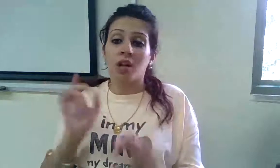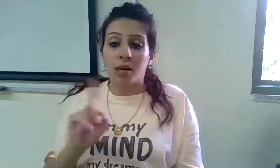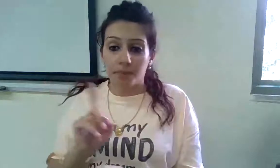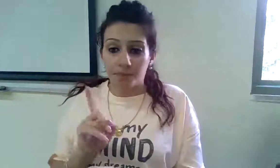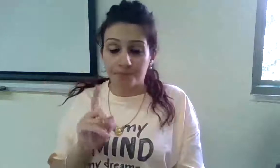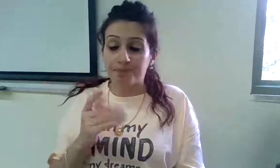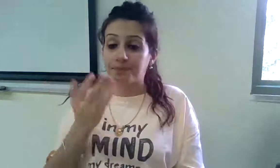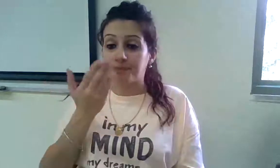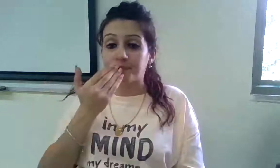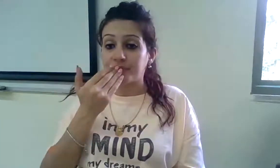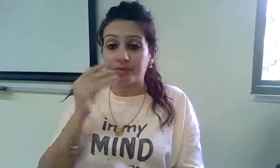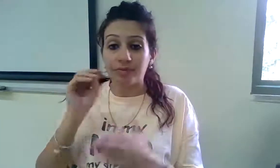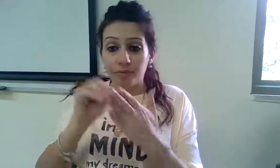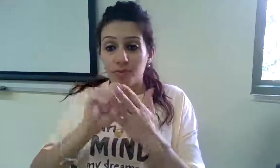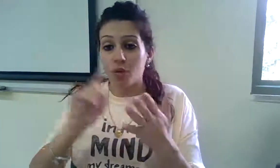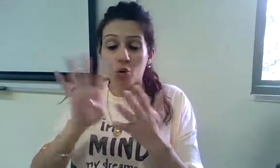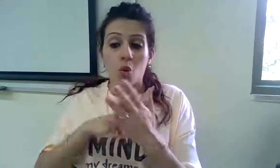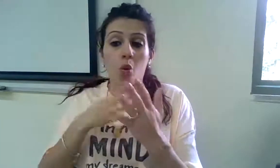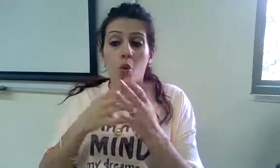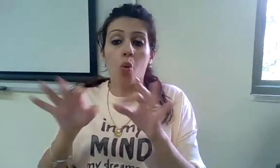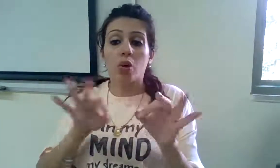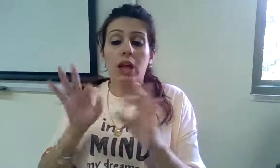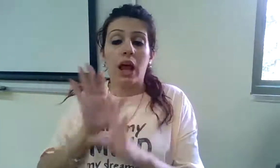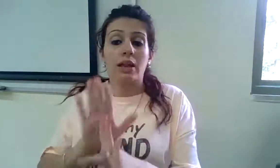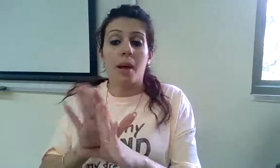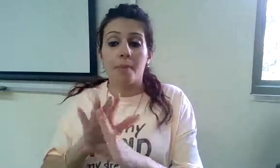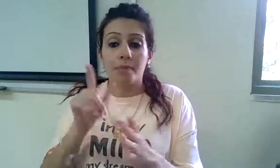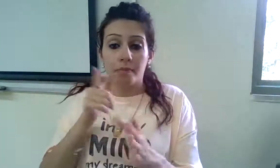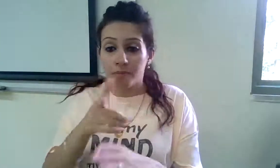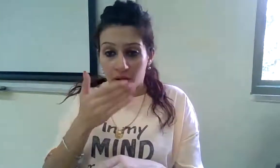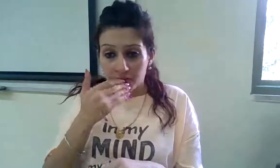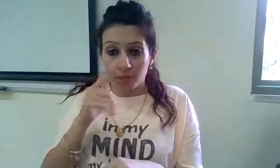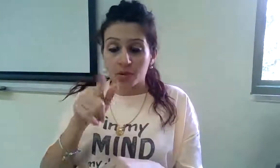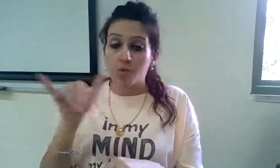أو ربما الحلقة المهمة الأضعف